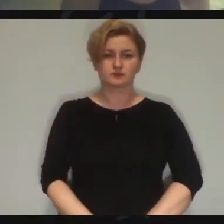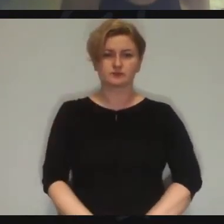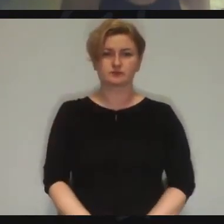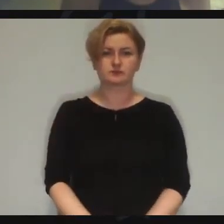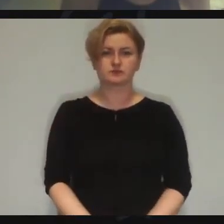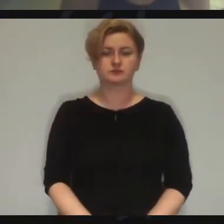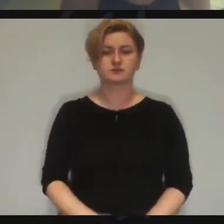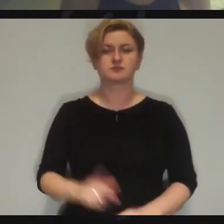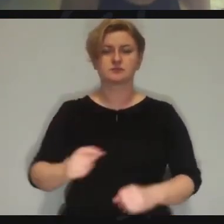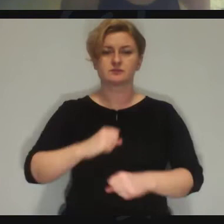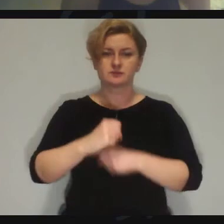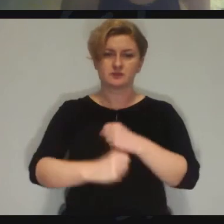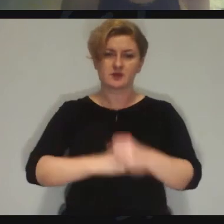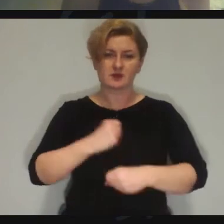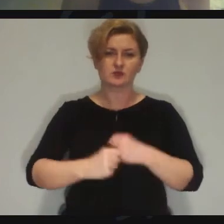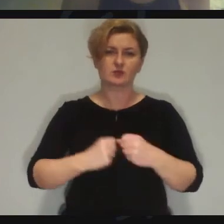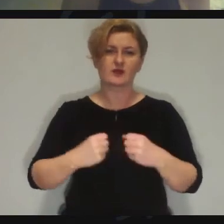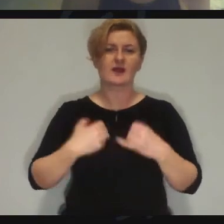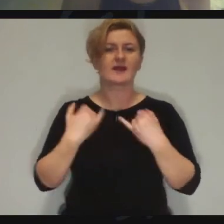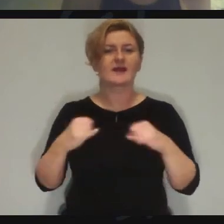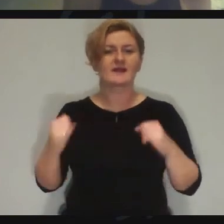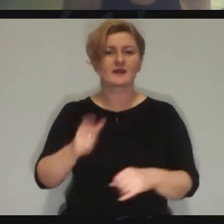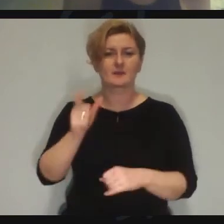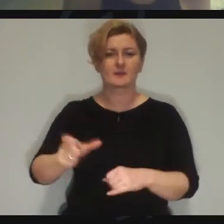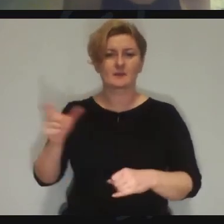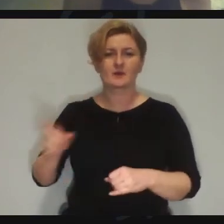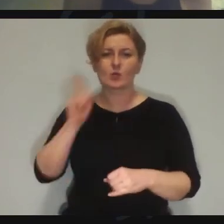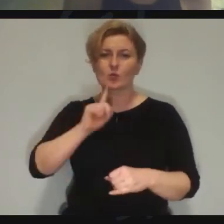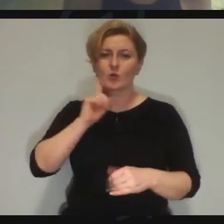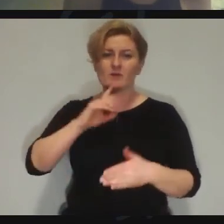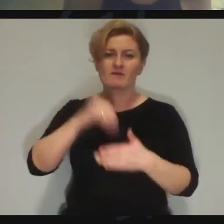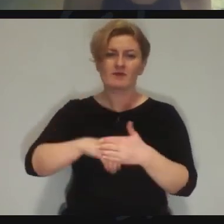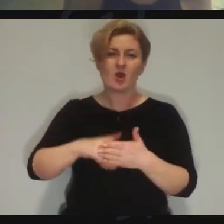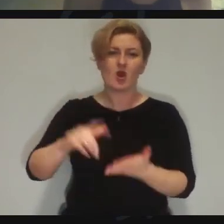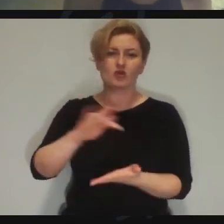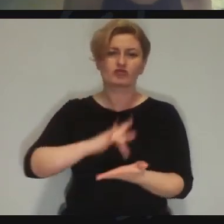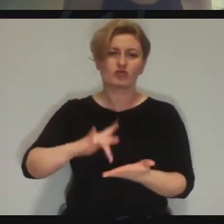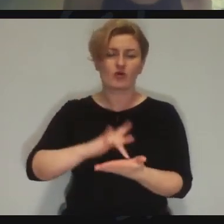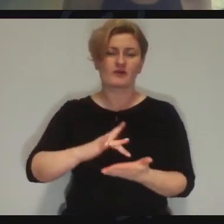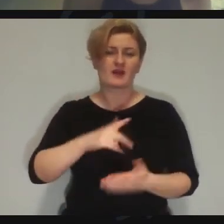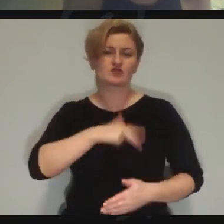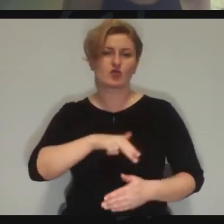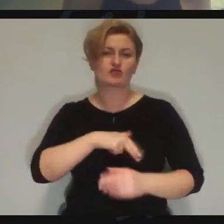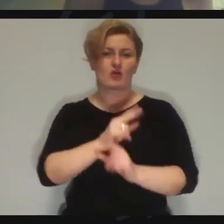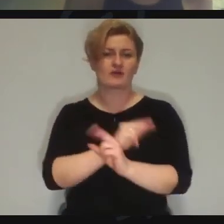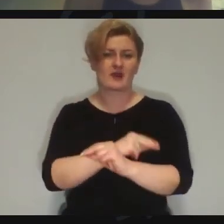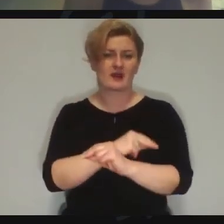Czyli pracuje z innymi chłopakami, głównie wychowankami ośrodka socjoterapii.